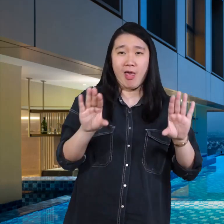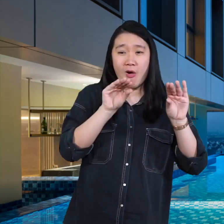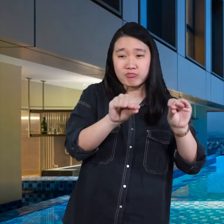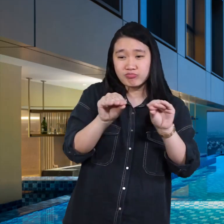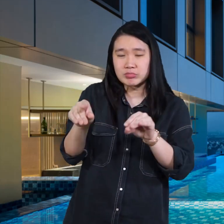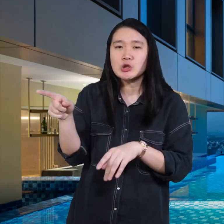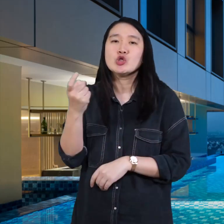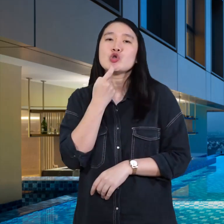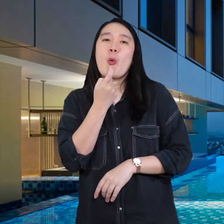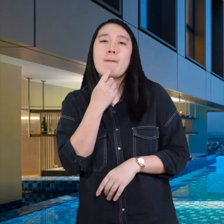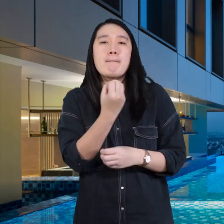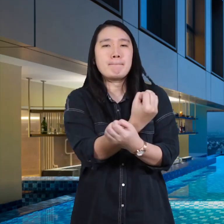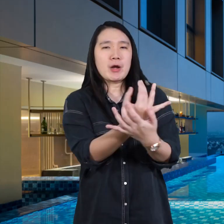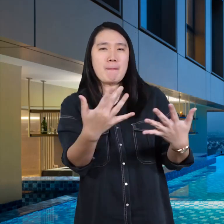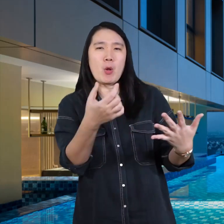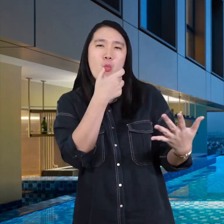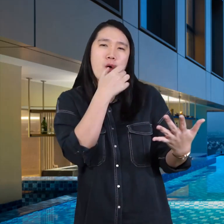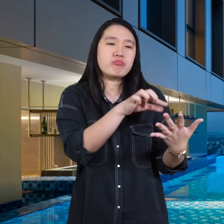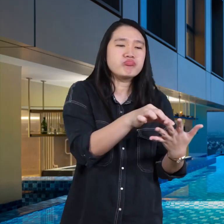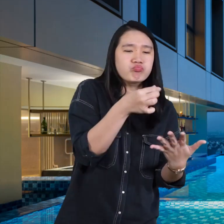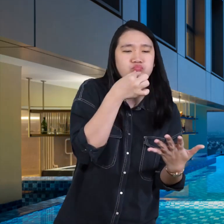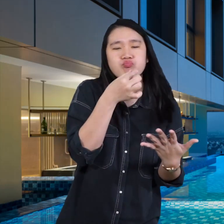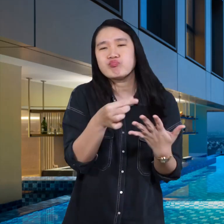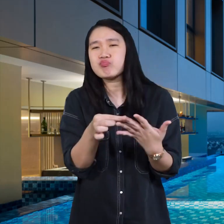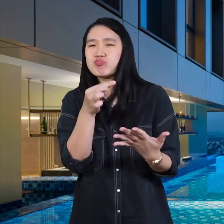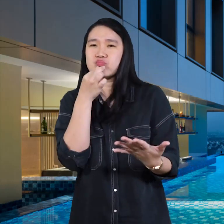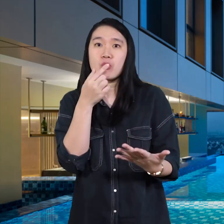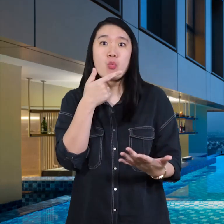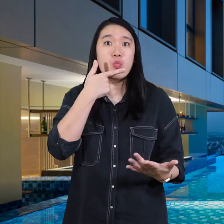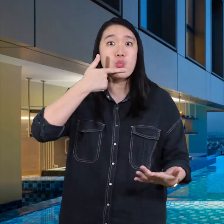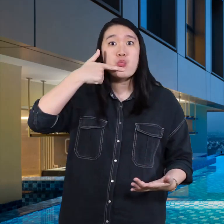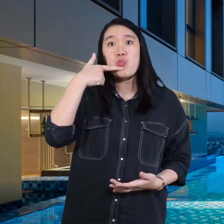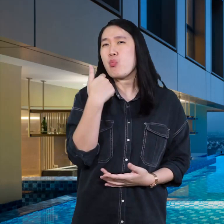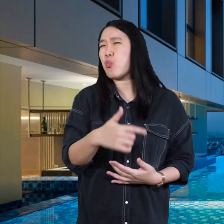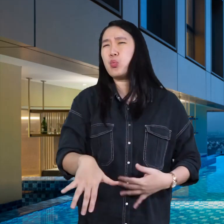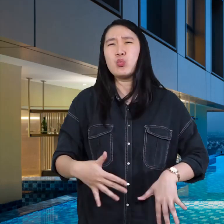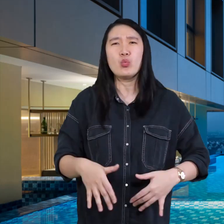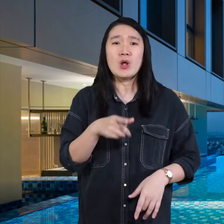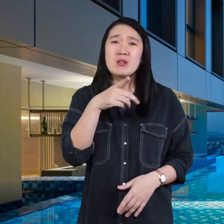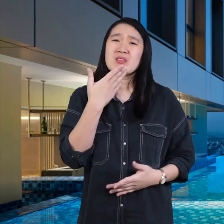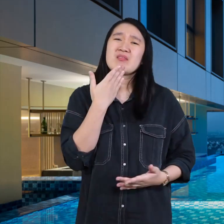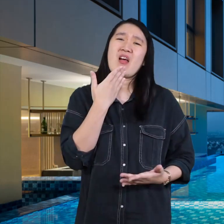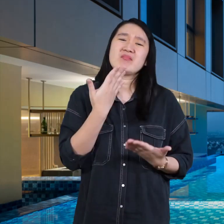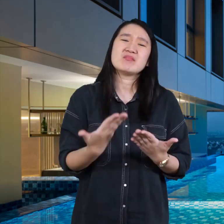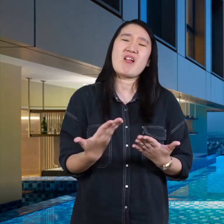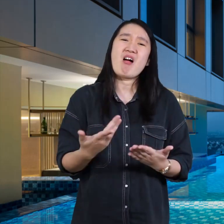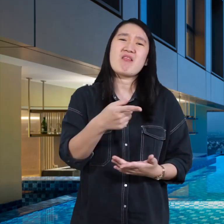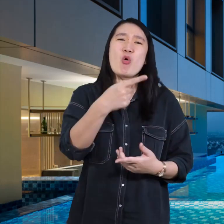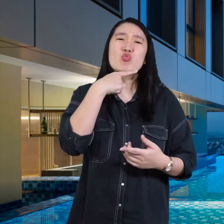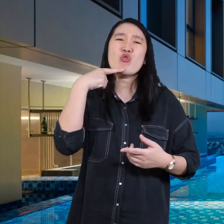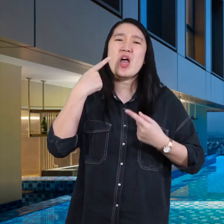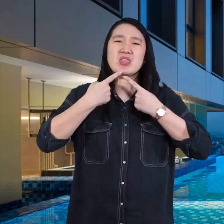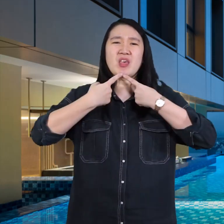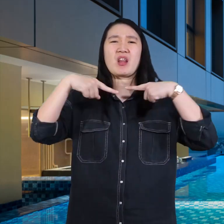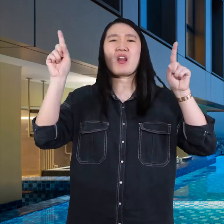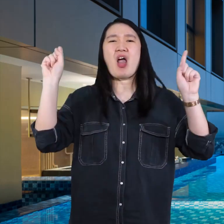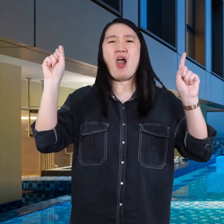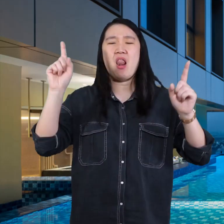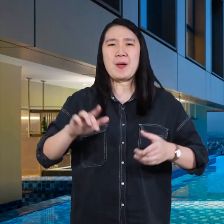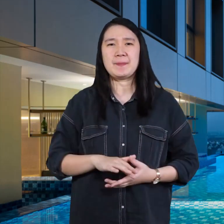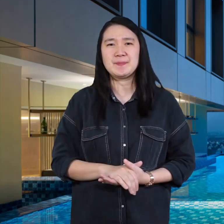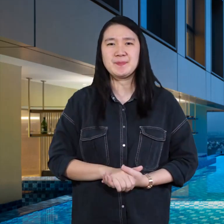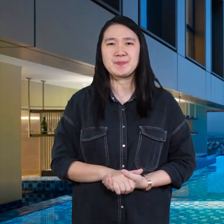setelah mengajar dia mencicipi beberapa cookies atau biskuit ternyata enak banget, sayang kurang dikenal.